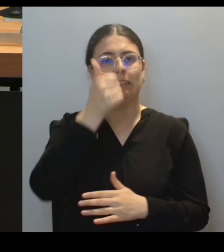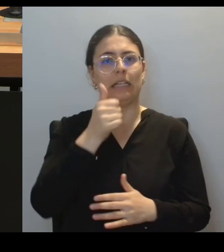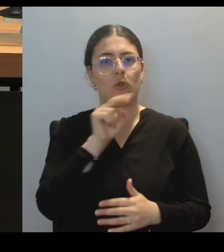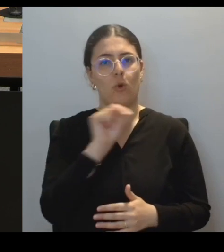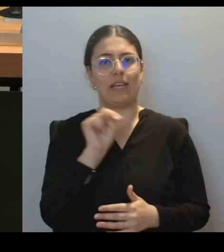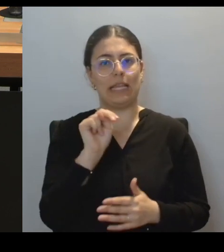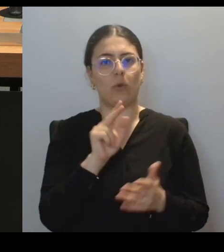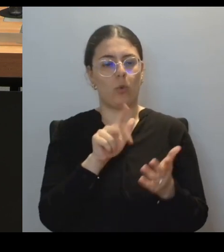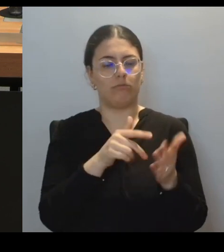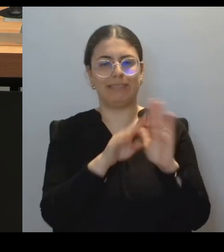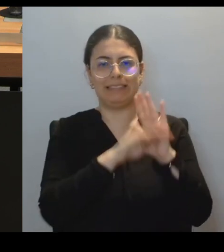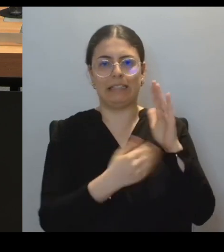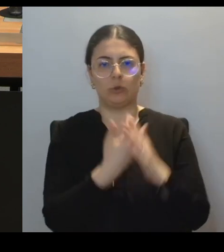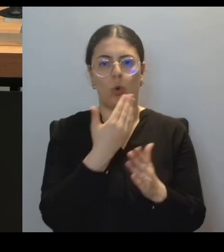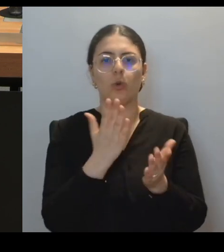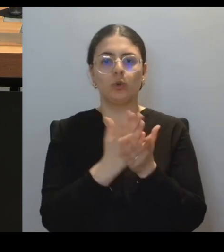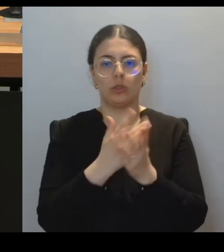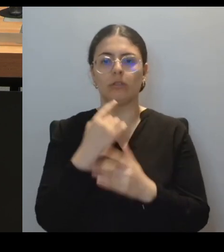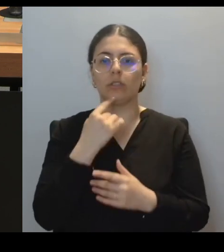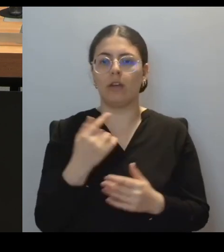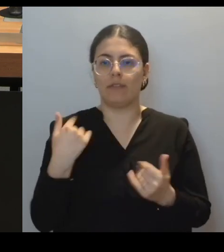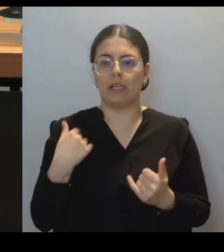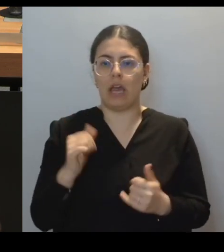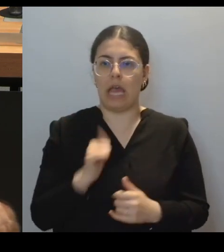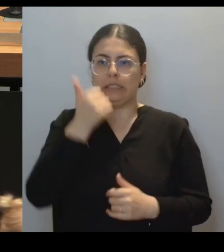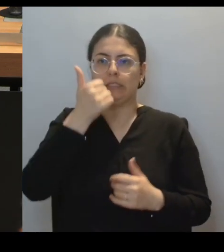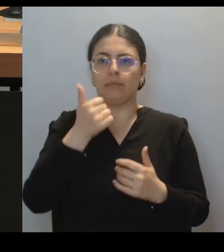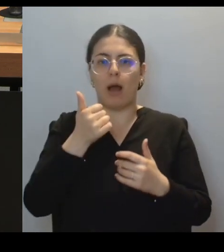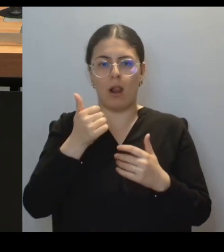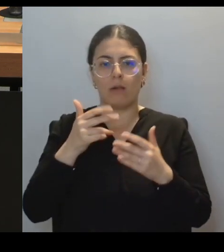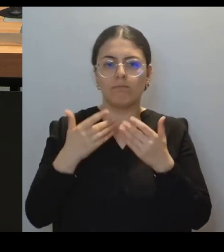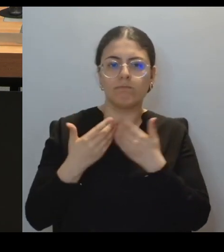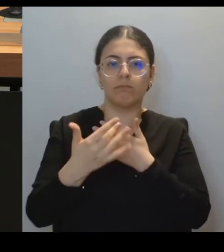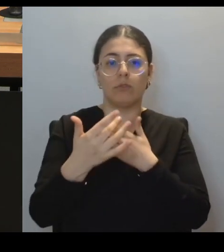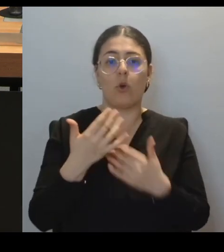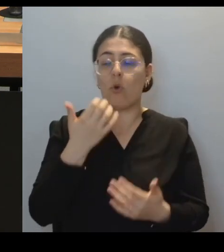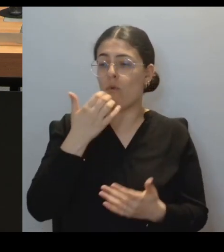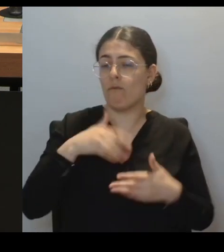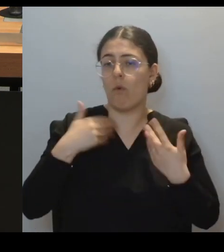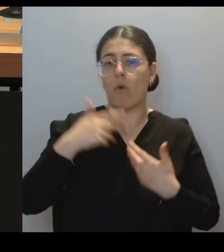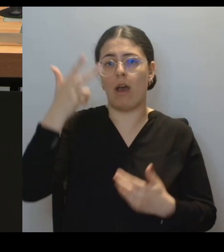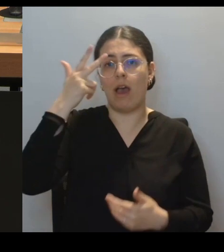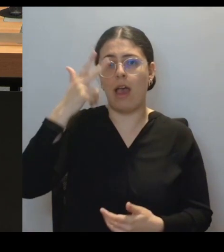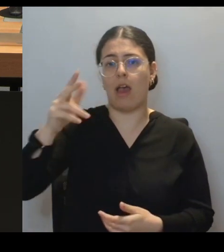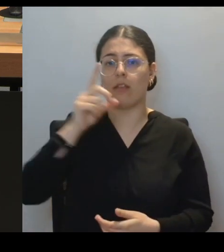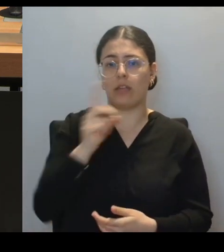bin auch froh, dass Herr Dregger Presse öffentlich gesagt hat, dass er im Rahmen einer Novellierung im Rahmen der Schleierfahndung